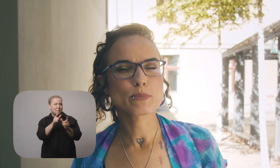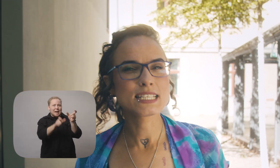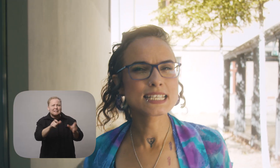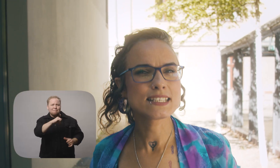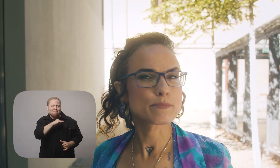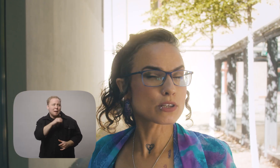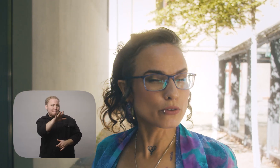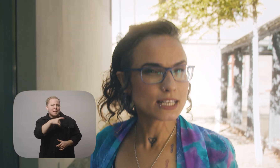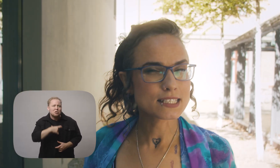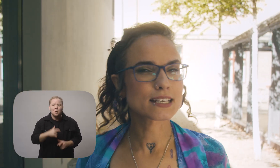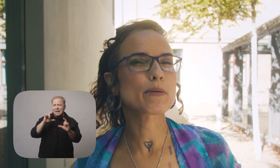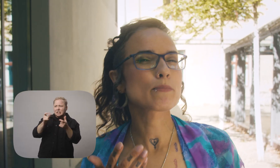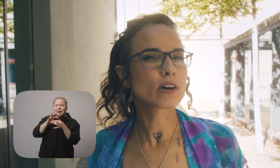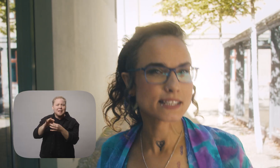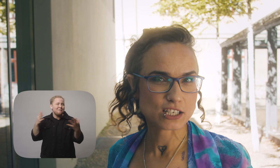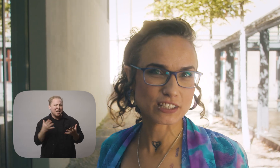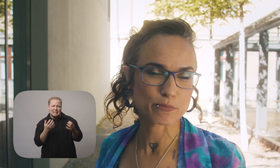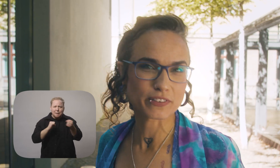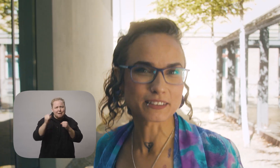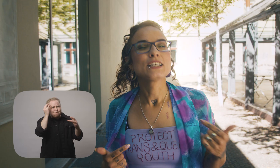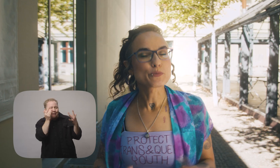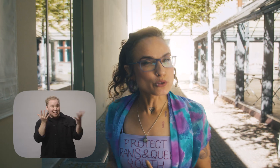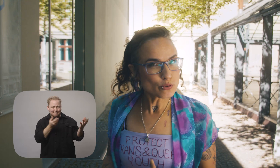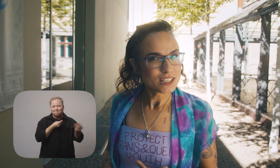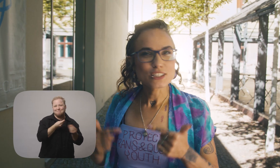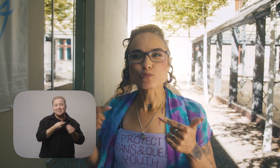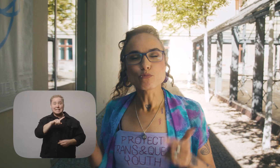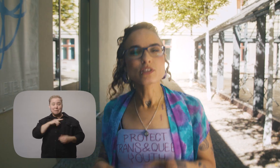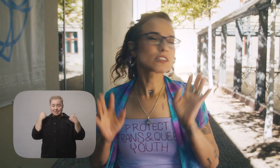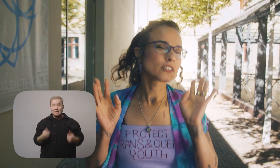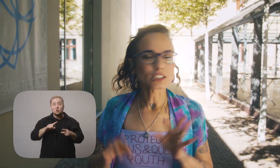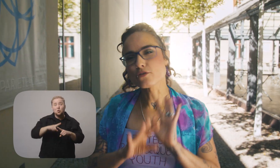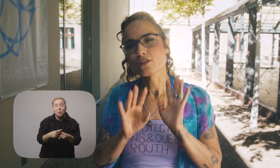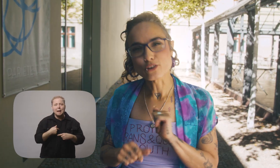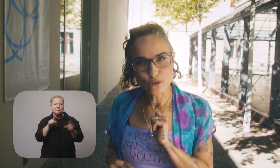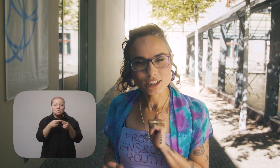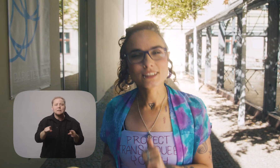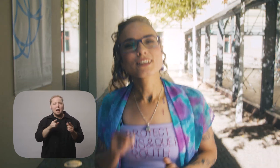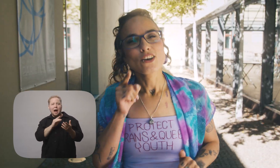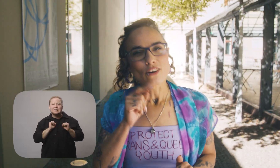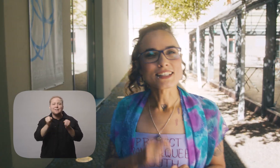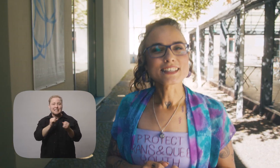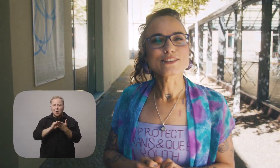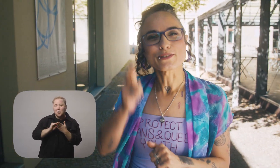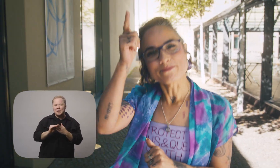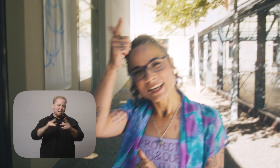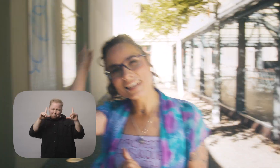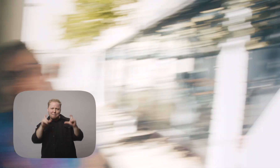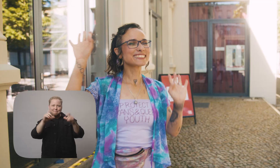über die Dinge, die sie persönlich, aber eben auch gesellschaftlich bewegen. Ich bin Sookee, ich bin Musikerin, Aktivistin, Autorin und jetzt geht es los. Hit it!